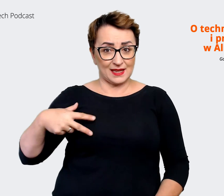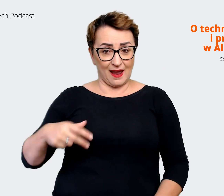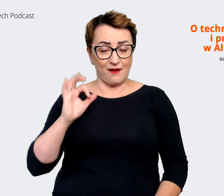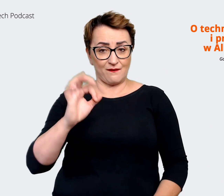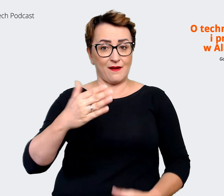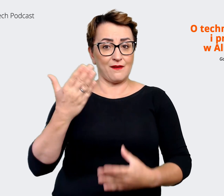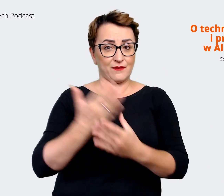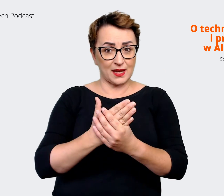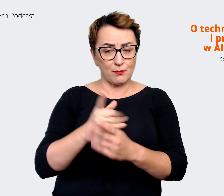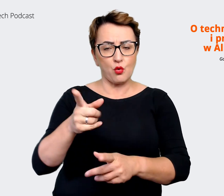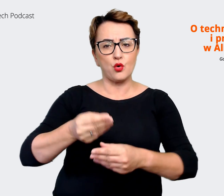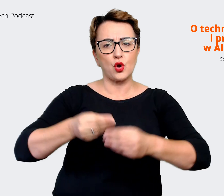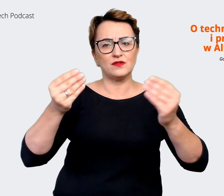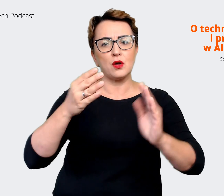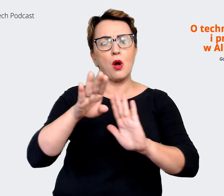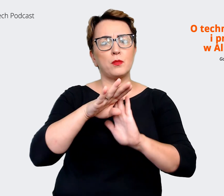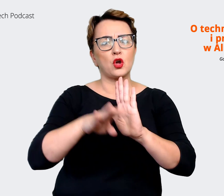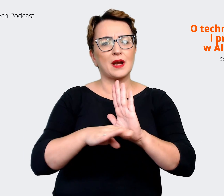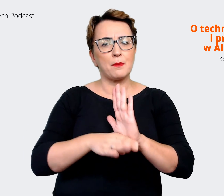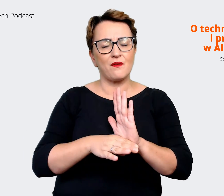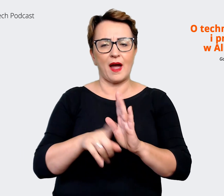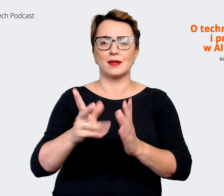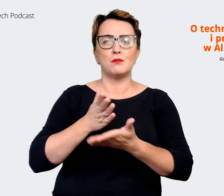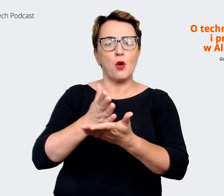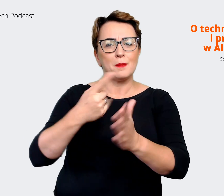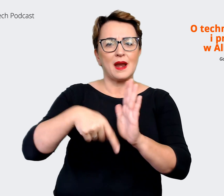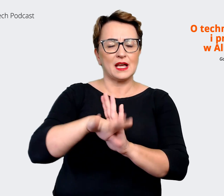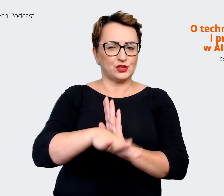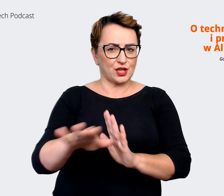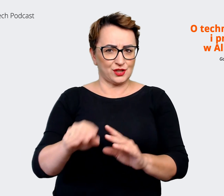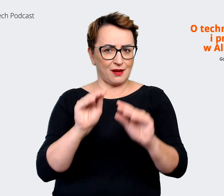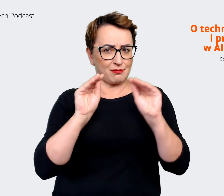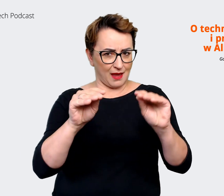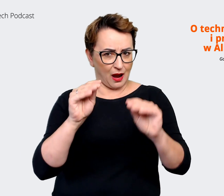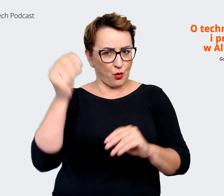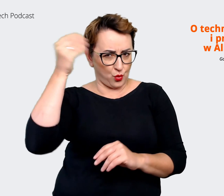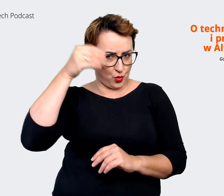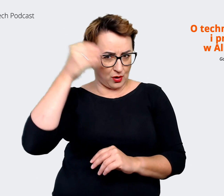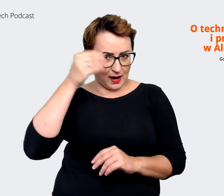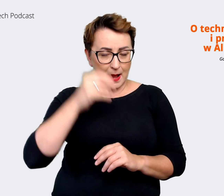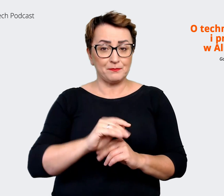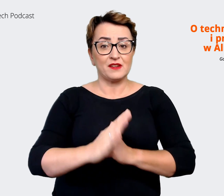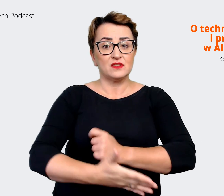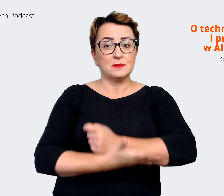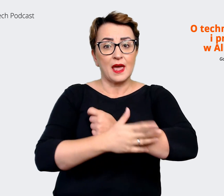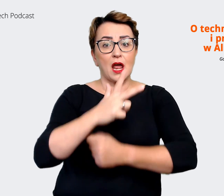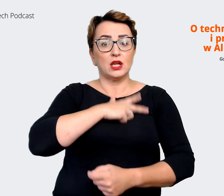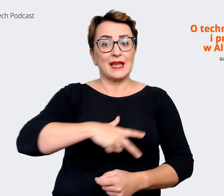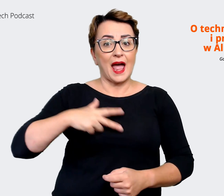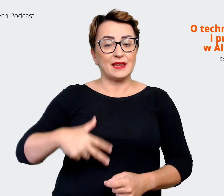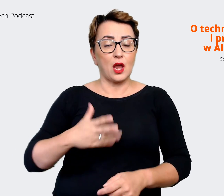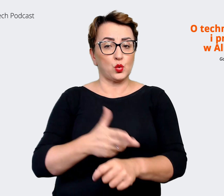która rozwija oprogramowanie, pomaga dzieciom w nauce i wspiera duńskie urzędy pracy. Następnie